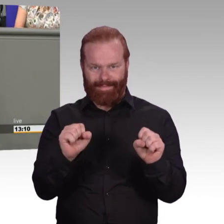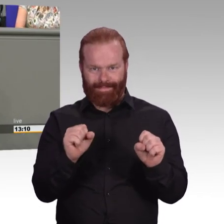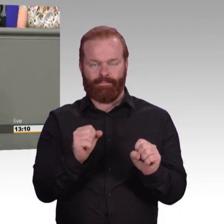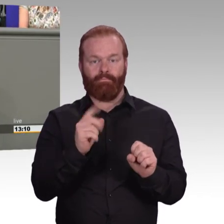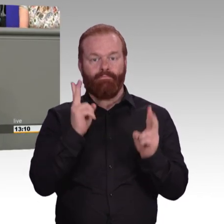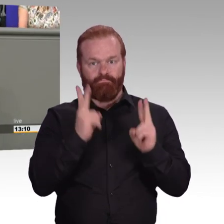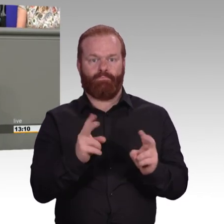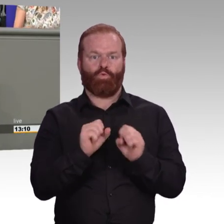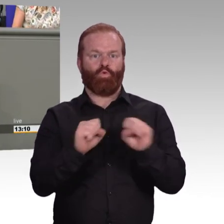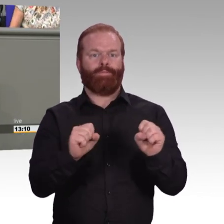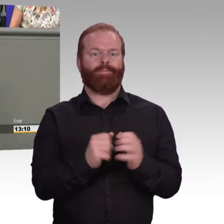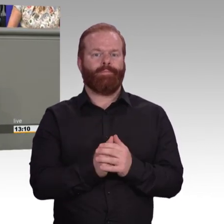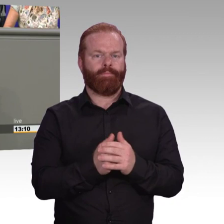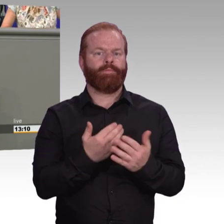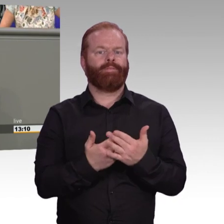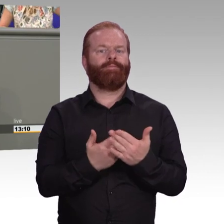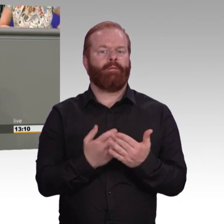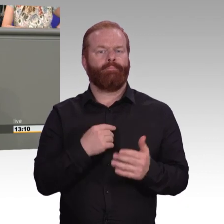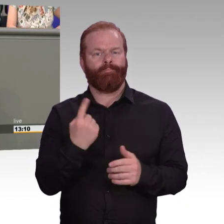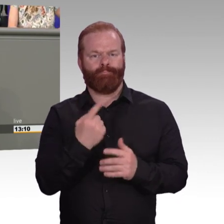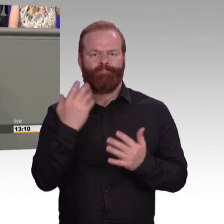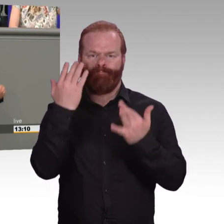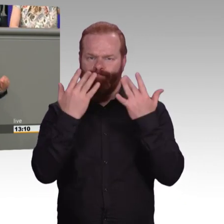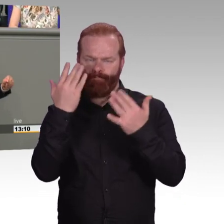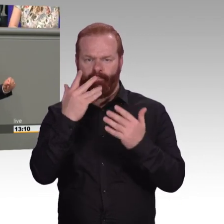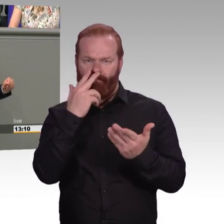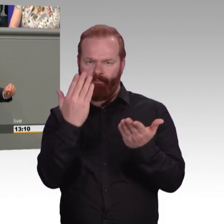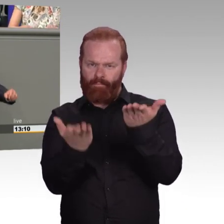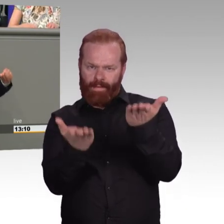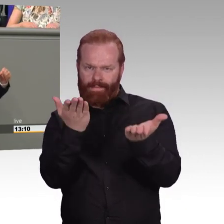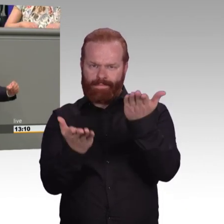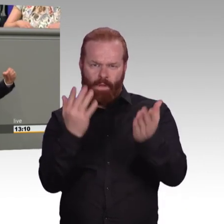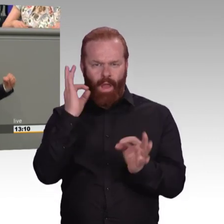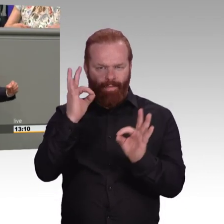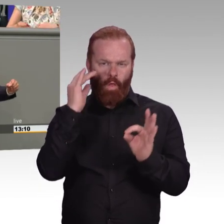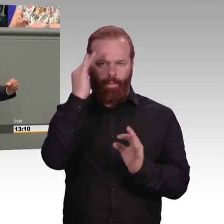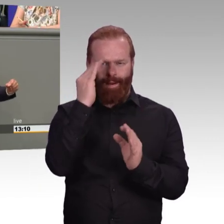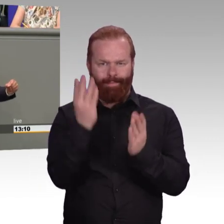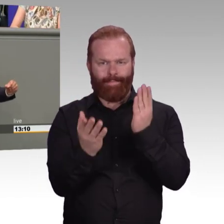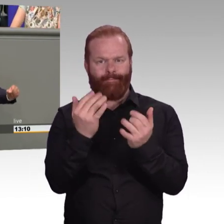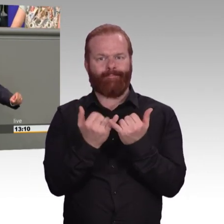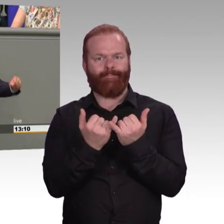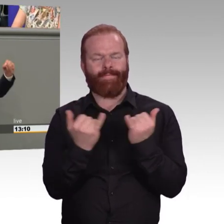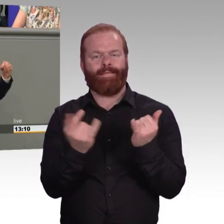nämlich Kinder in unserer Verfassung zu schützen - wie man das so gießt, dass man das austarierte Verhältnis